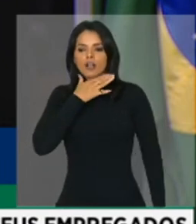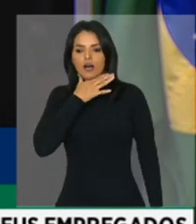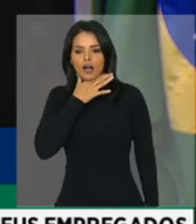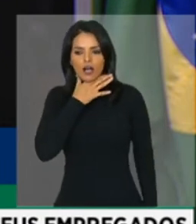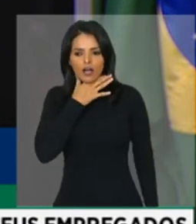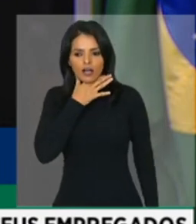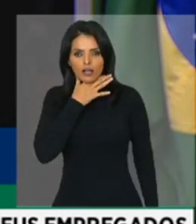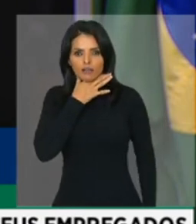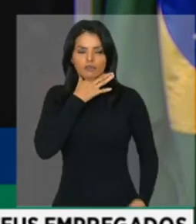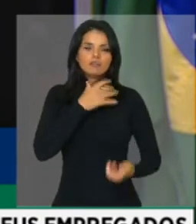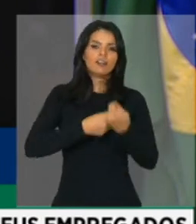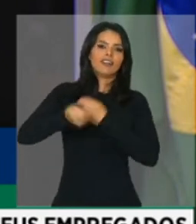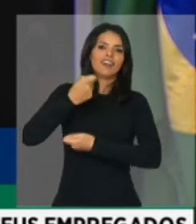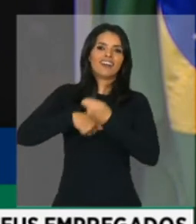MICA, SOCIAL E POLÍTICA, SOCIAL E POLÍTICA QUE TEM